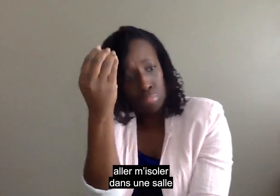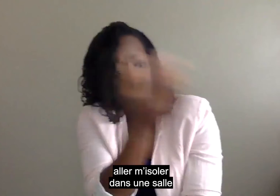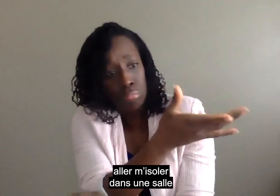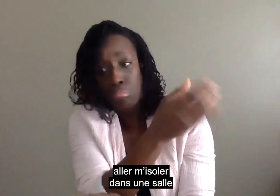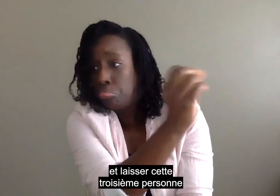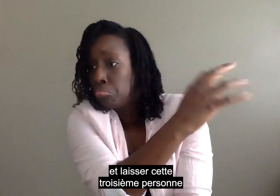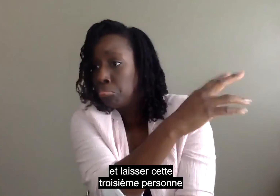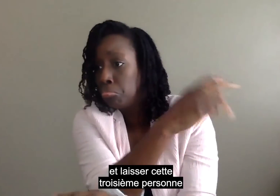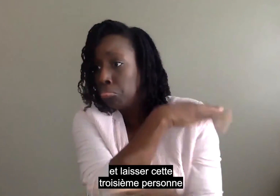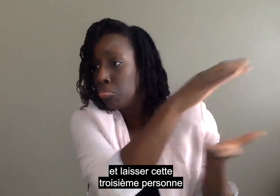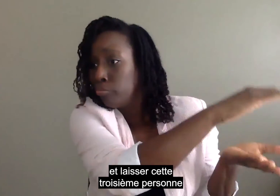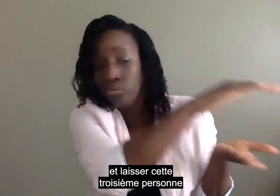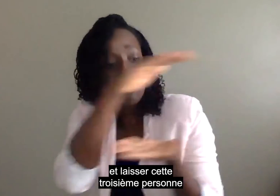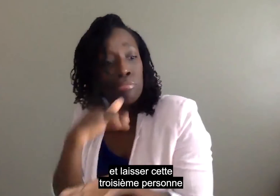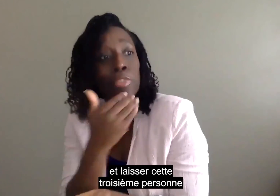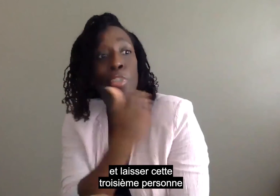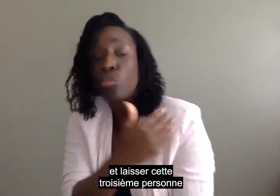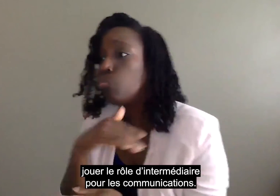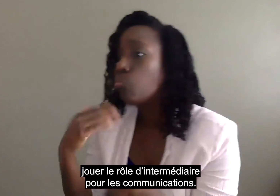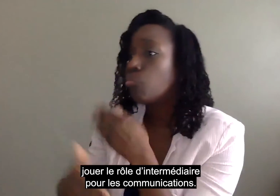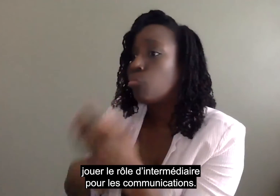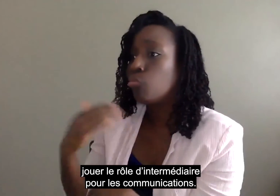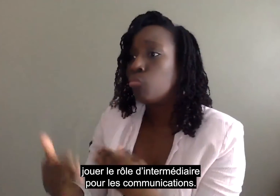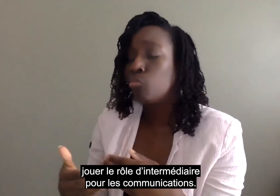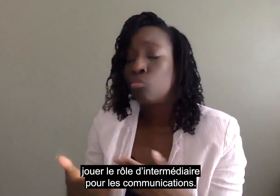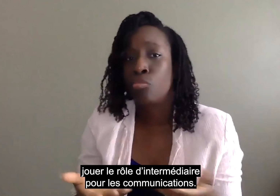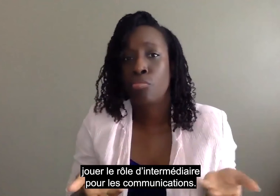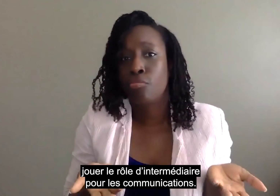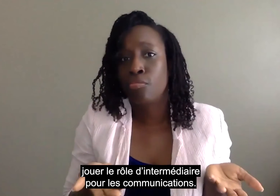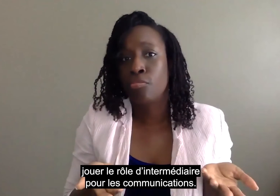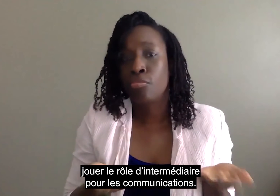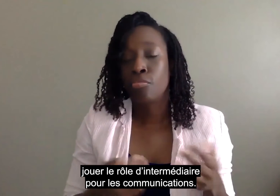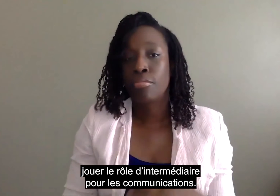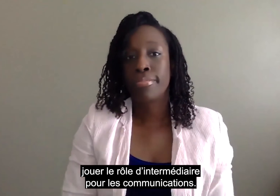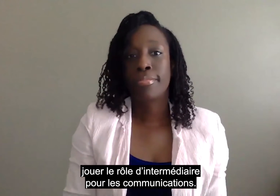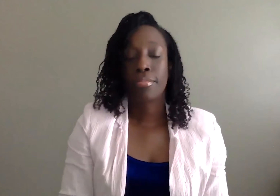Donc, quand j’aurai travaillé quelques jours de plus, je pourrai être presque aussi rapide que je devrais l’être.